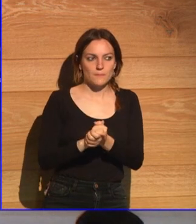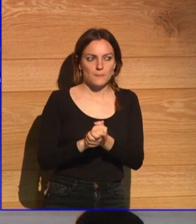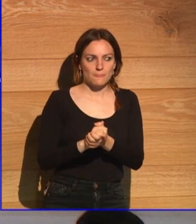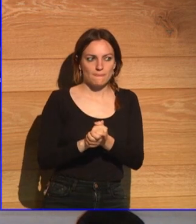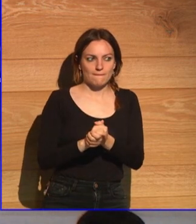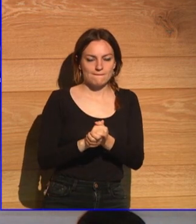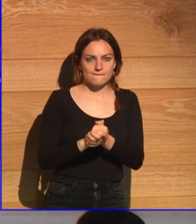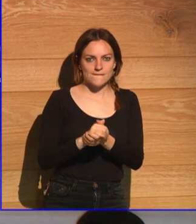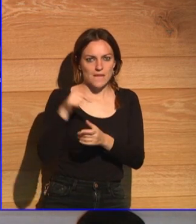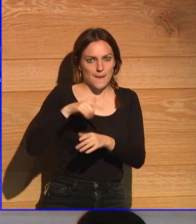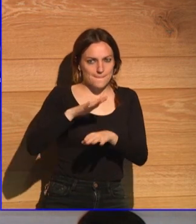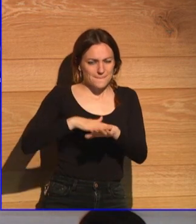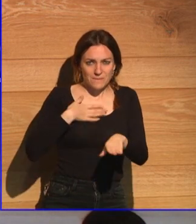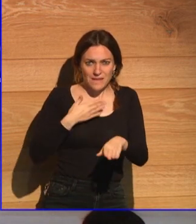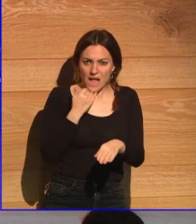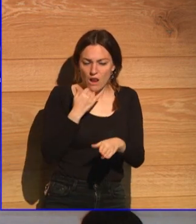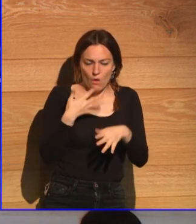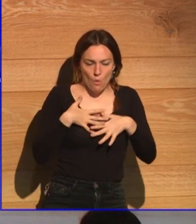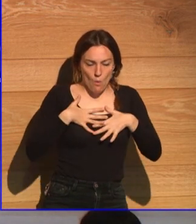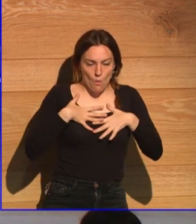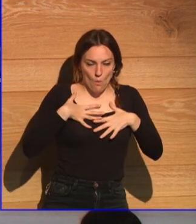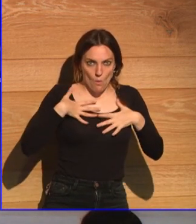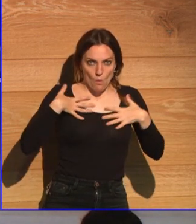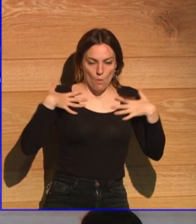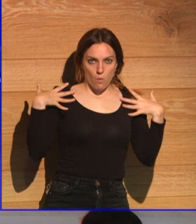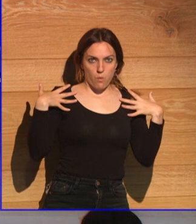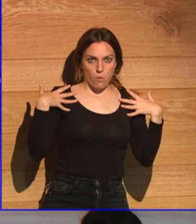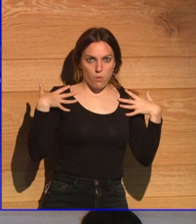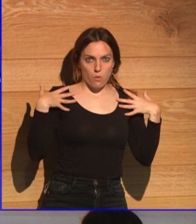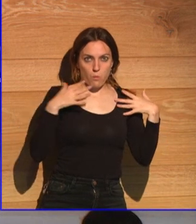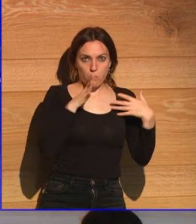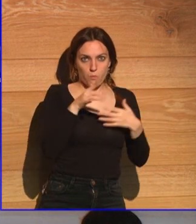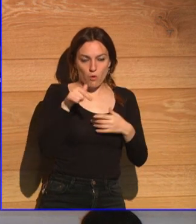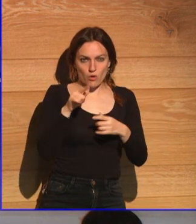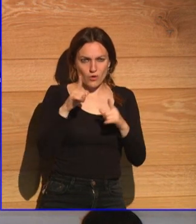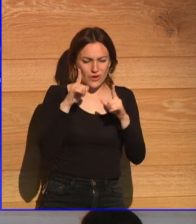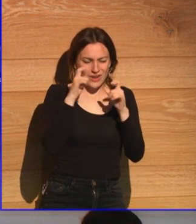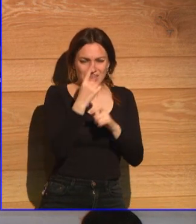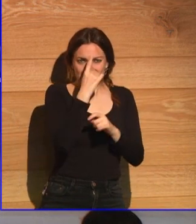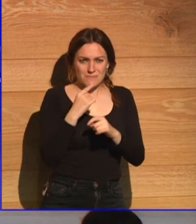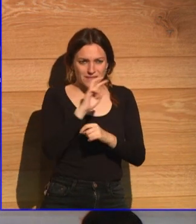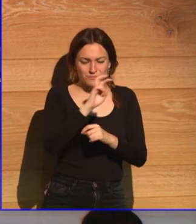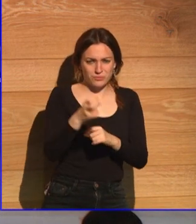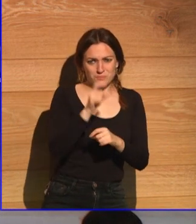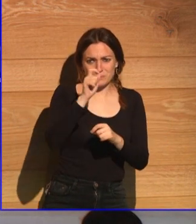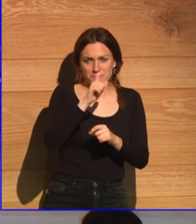Nos impactaron a todos en la redacción, la la llegada de esas primeras imágenes de los refugiados de la guerra de Siria